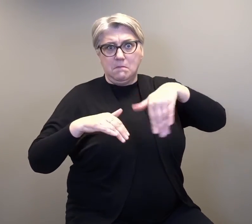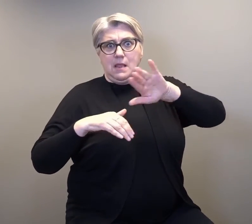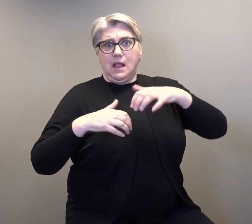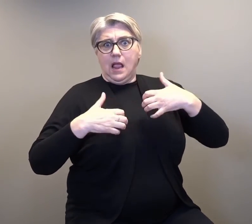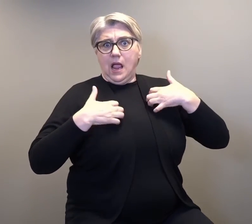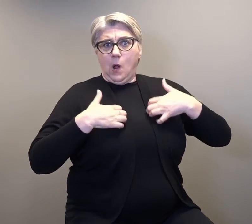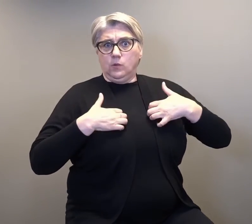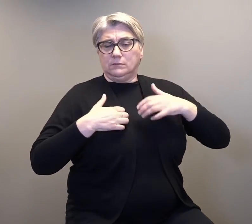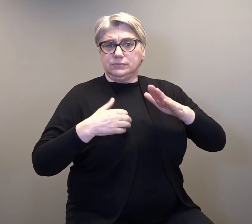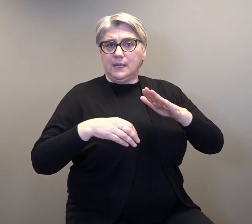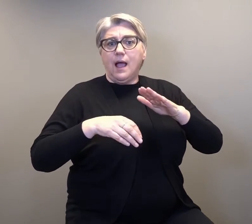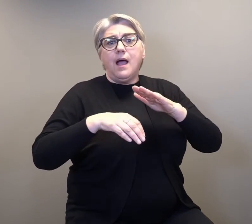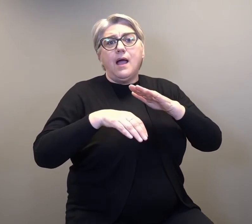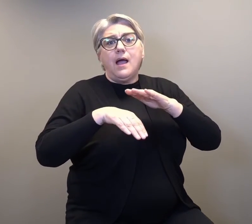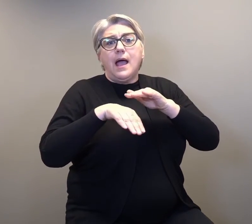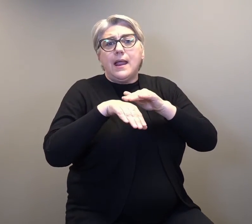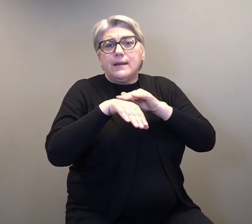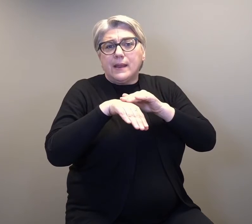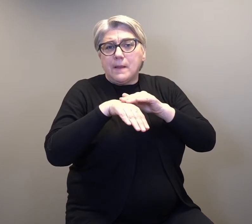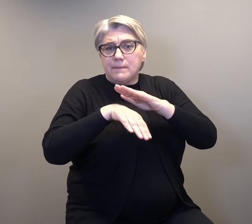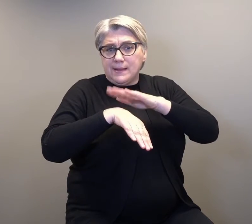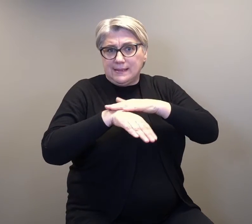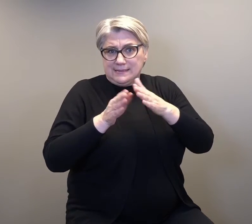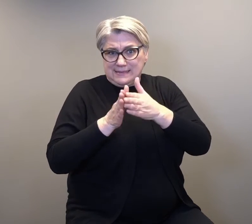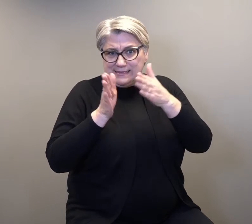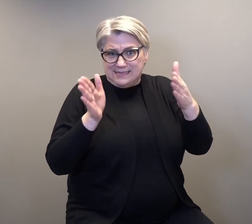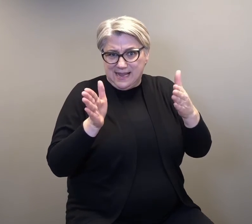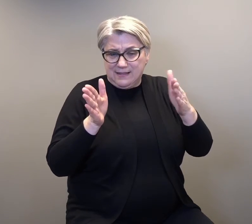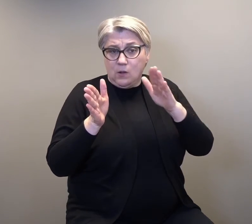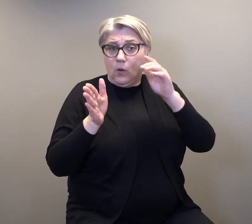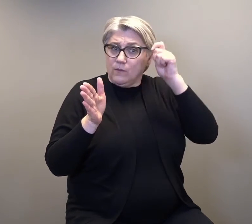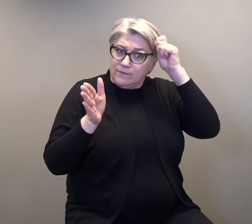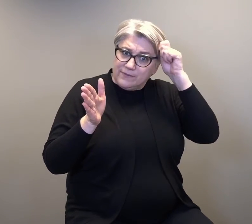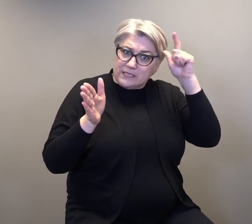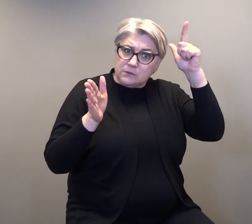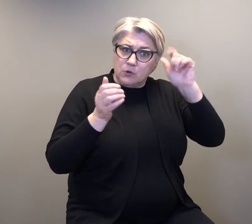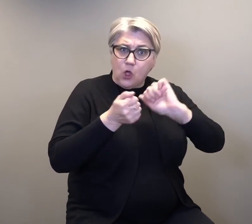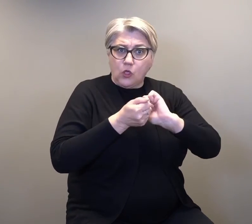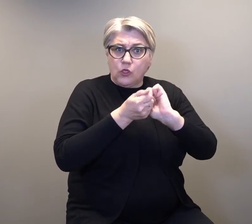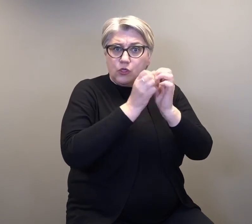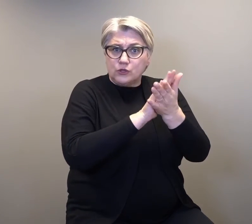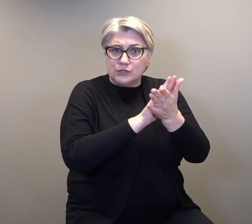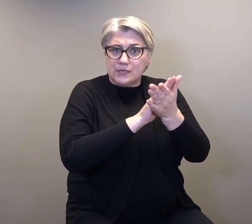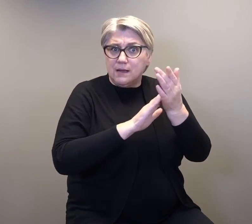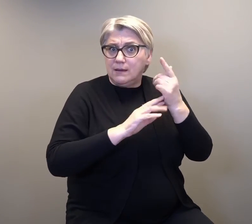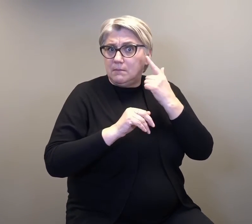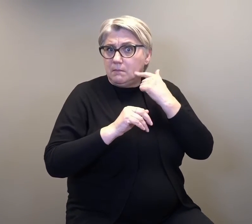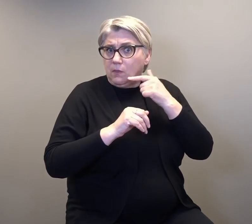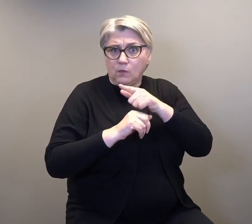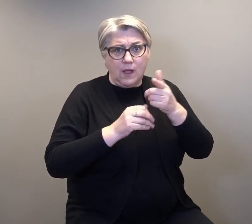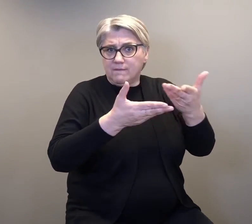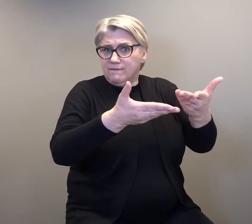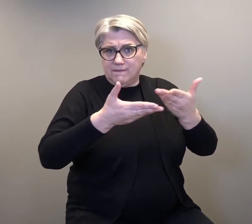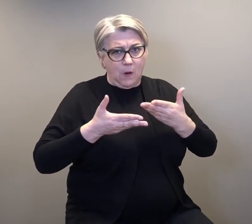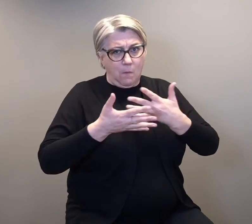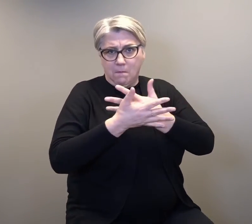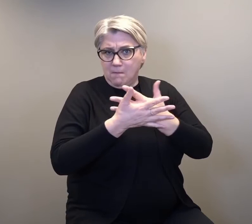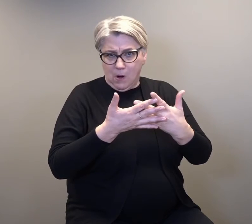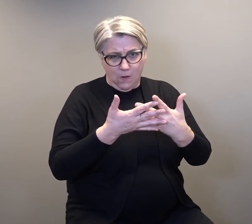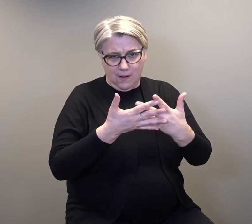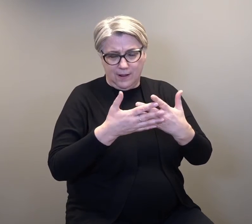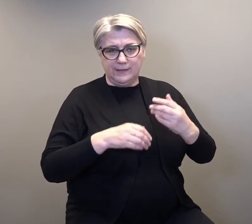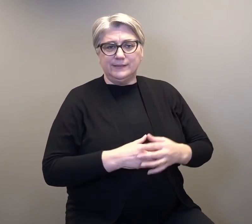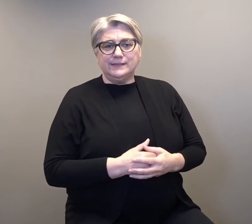Hætta er á skertum vitsmunaþroska ef börn fá ekki máláreiti á þessu helsta næmiskeiði máltökunnar.